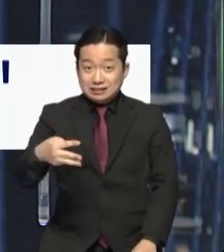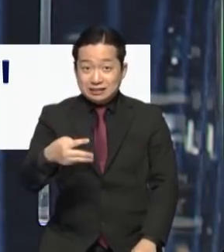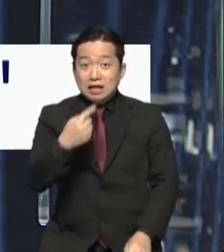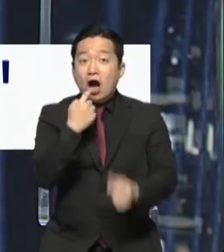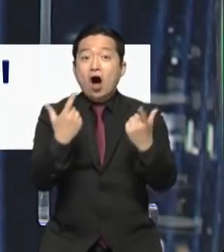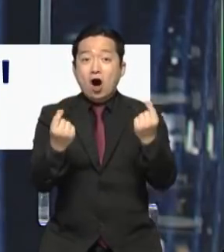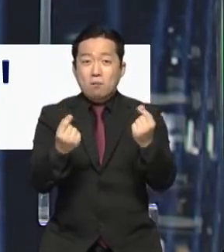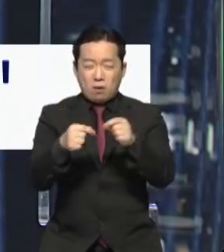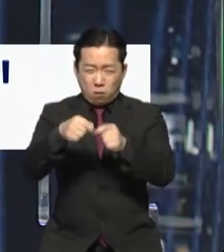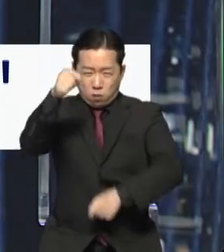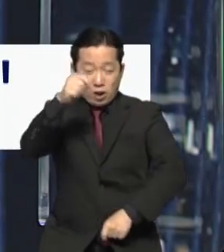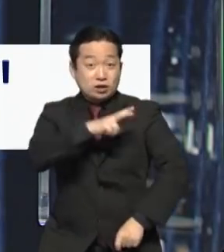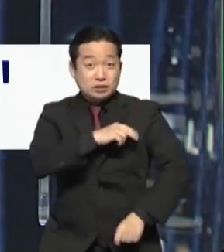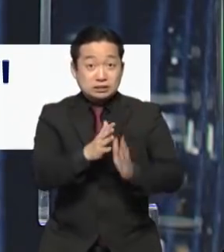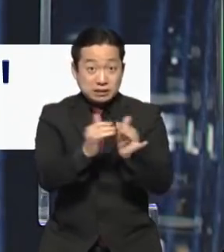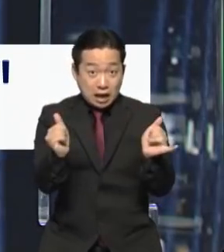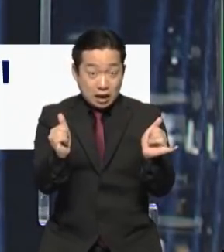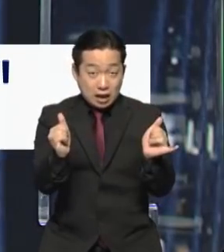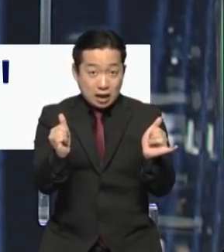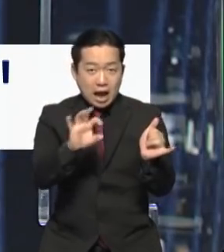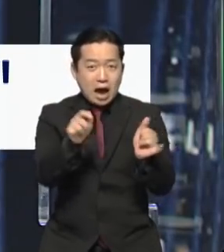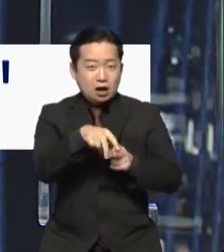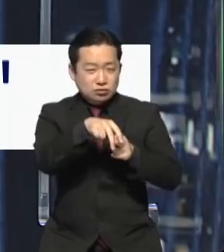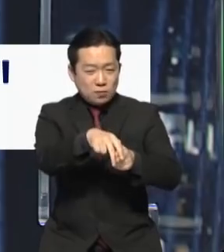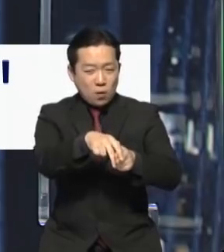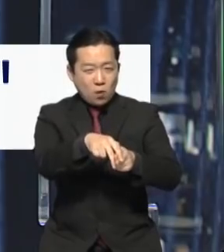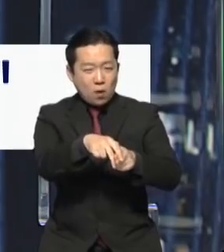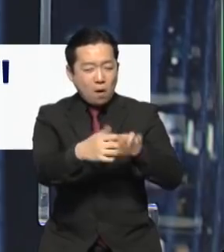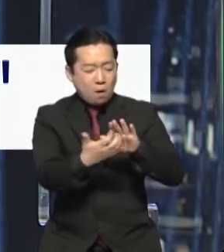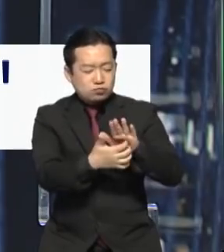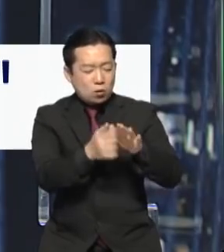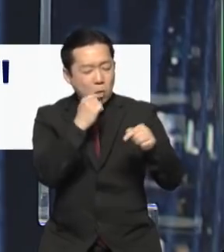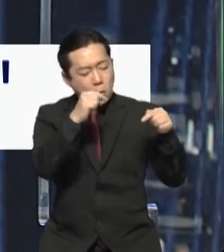중량급 인사가 안 후보에 대한 물밑 설득에 나설 수 있다는 관측도 제기됩니다.